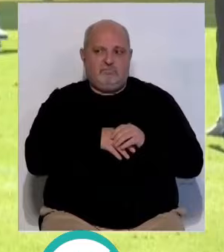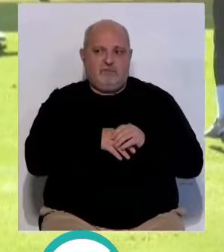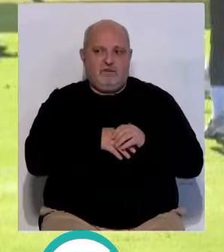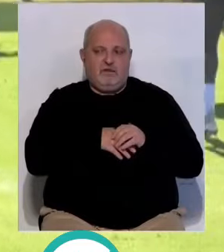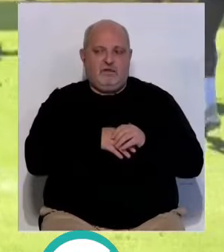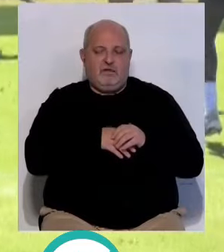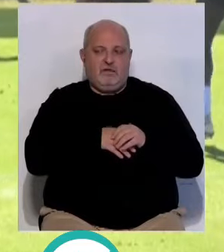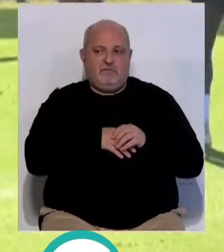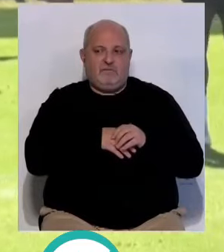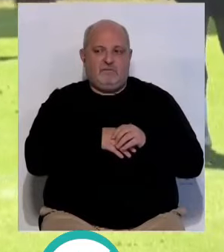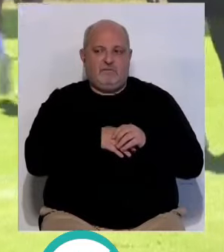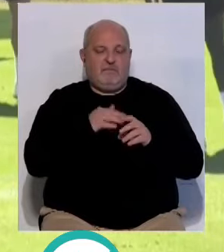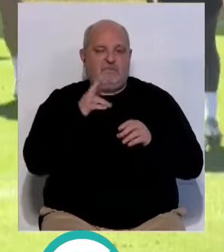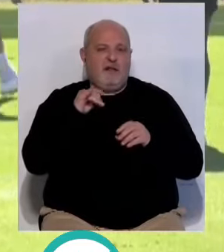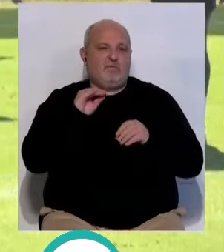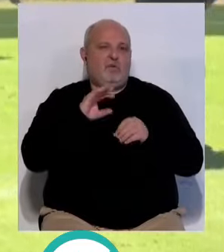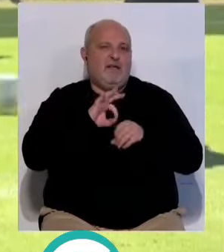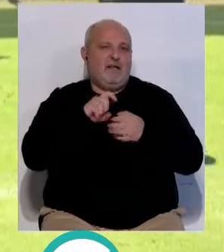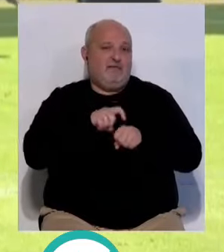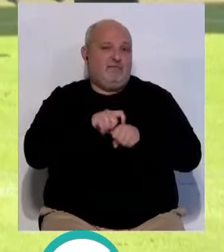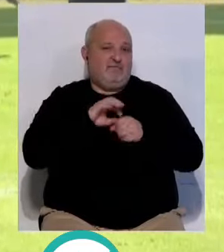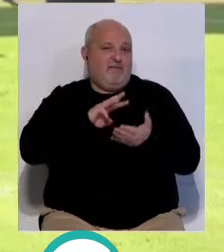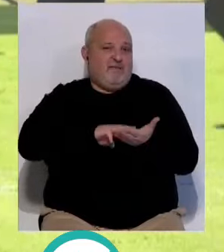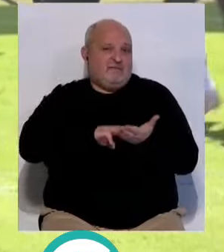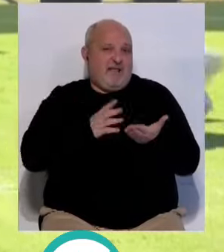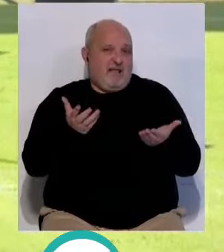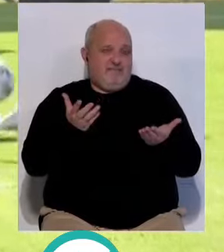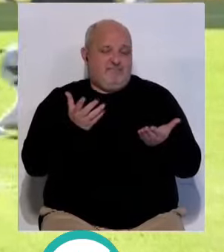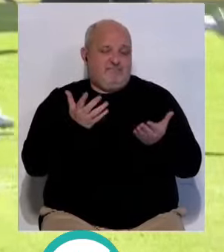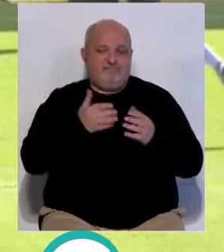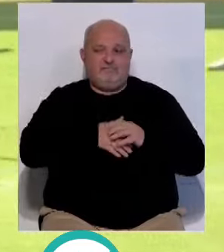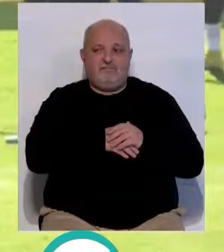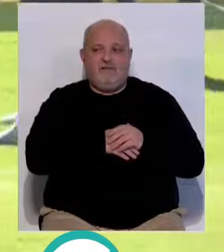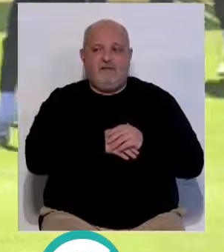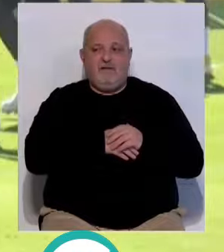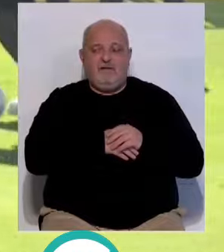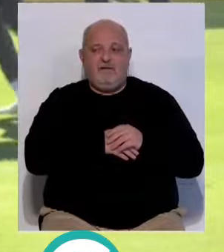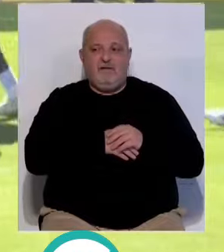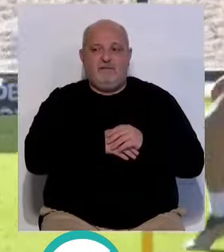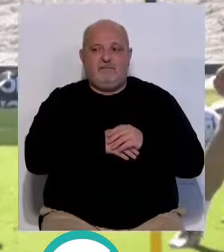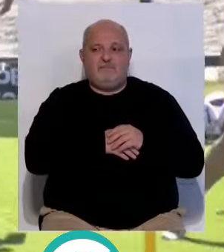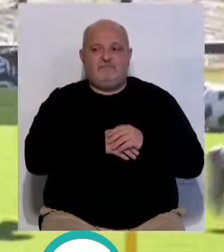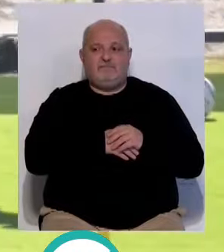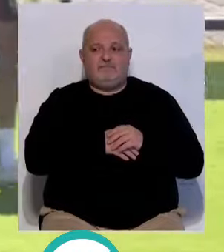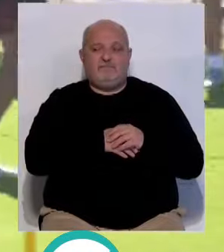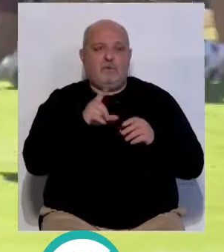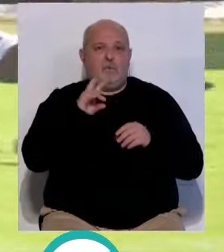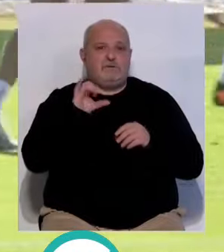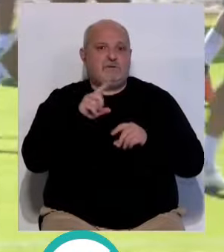facilidad porque no es ahí va como juguemos con espa y esto Ahí va claro ahí va Luis tampoco es